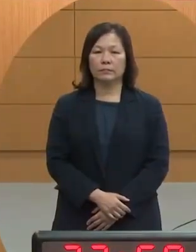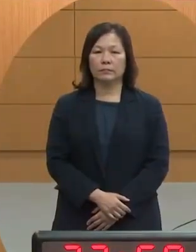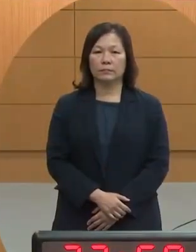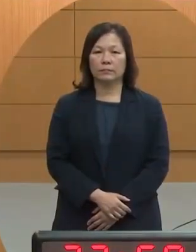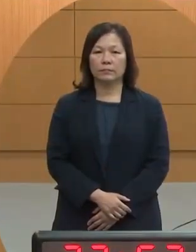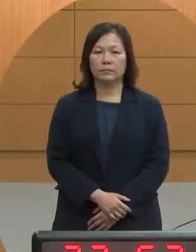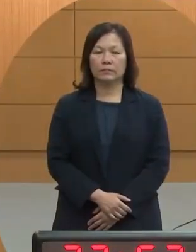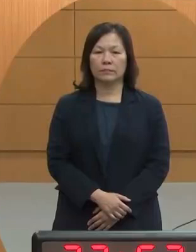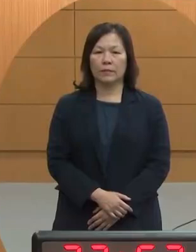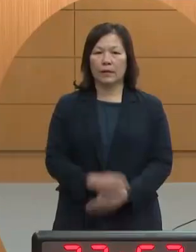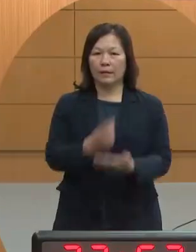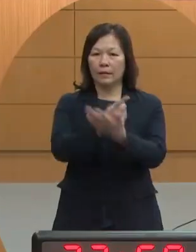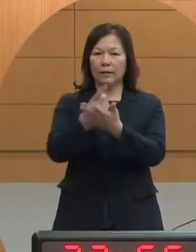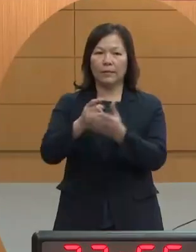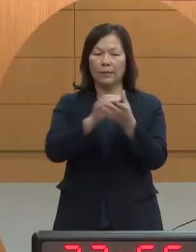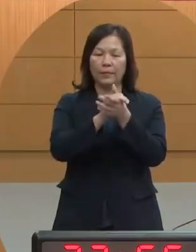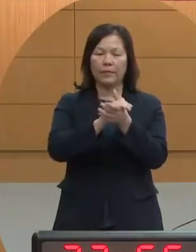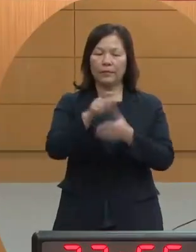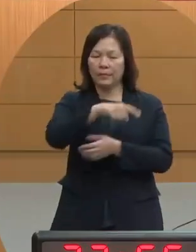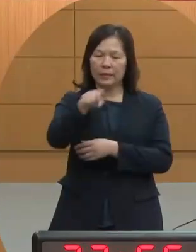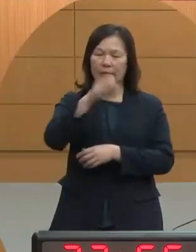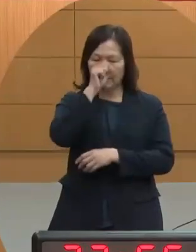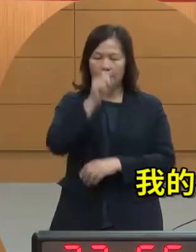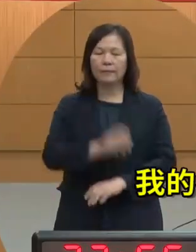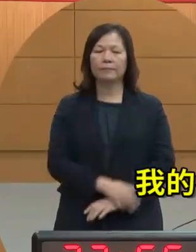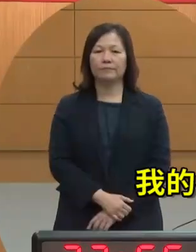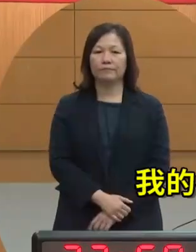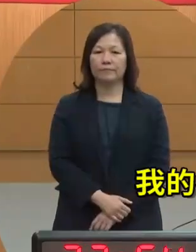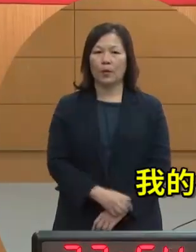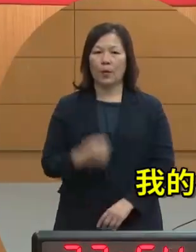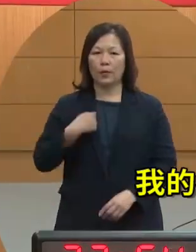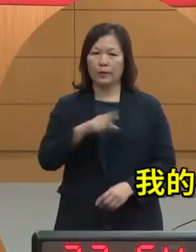各位鄉親大家好 我的名字叫張怡 我來自恆春